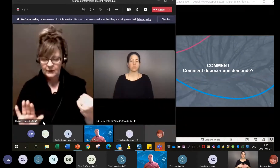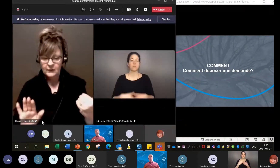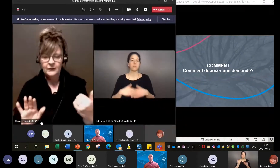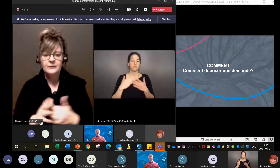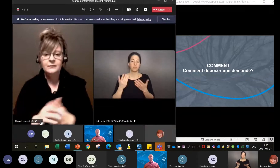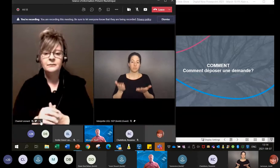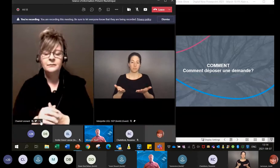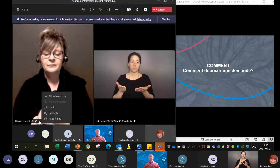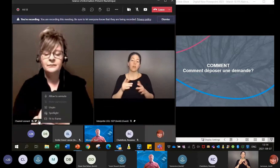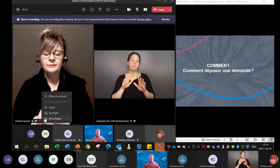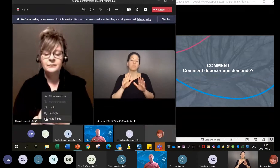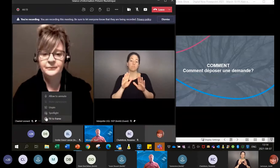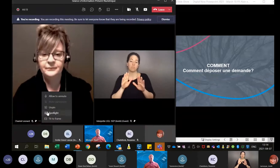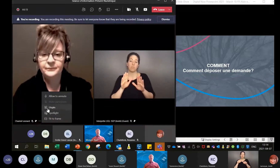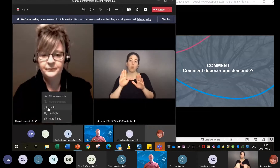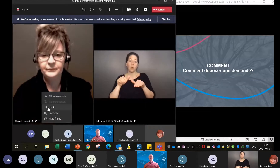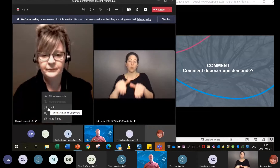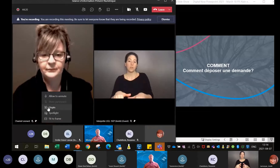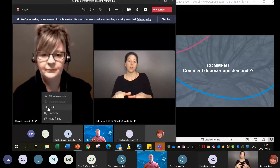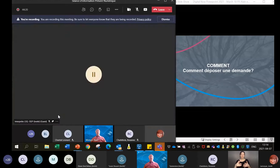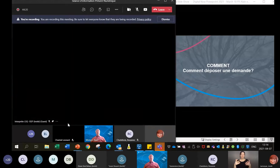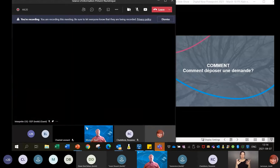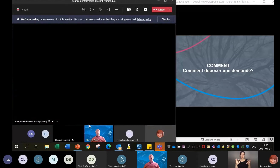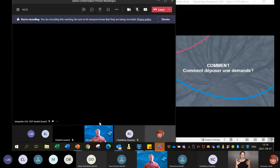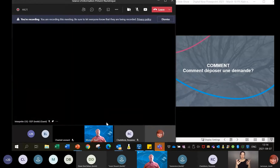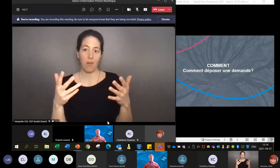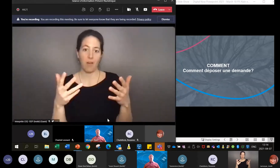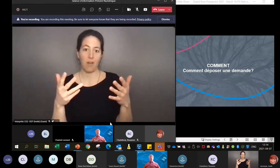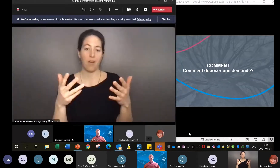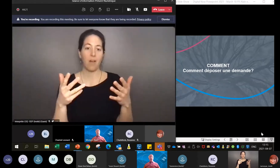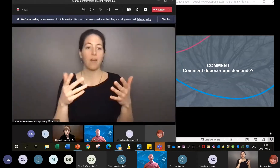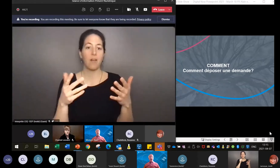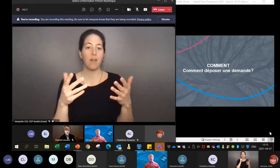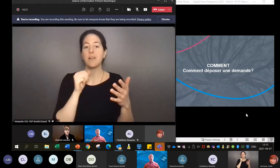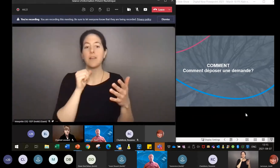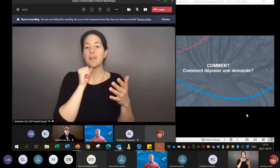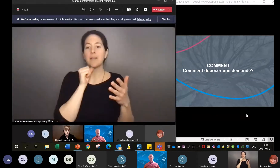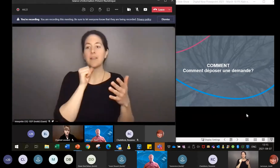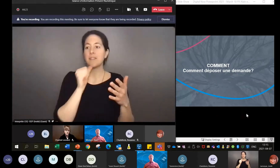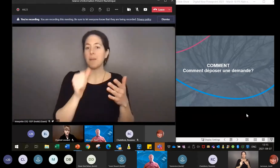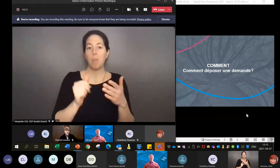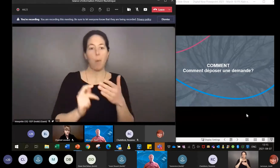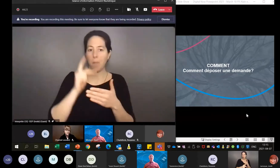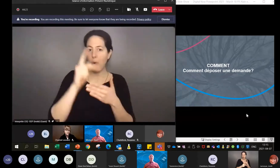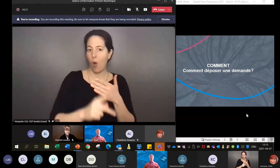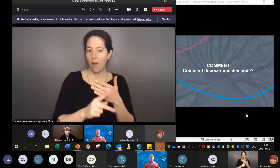conséquence du fait que ce n’est pas un